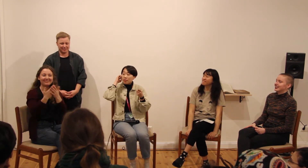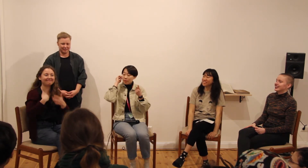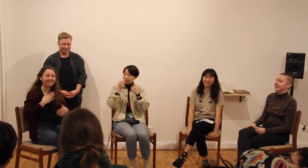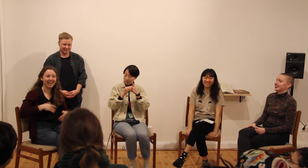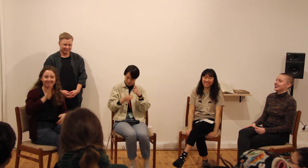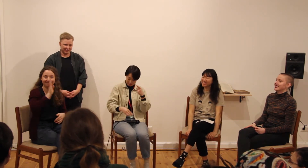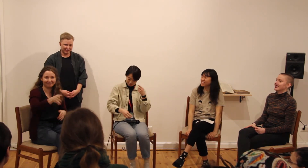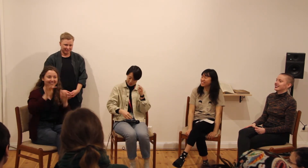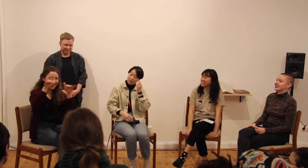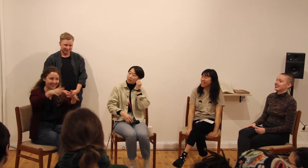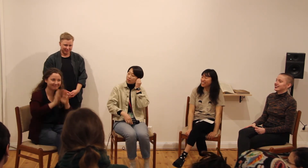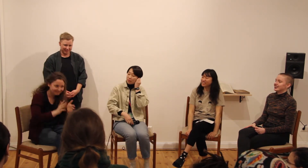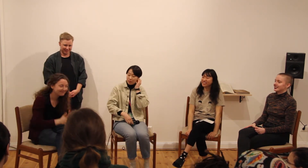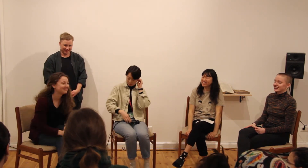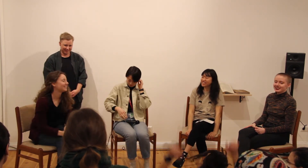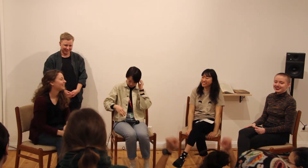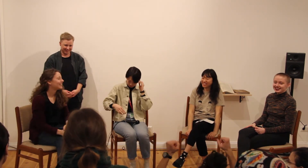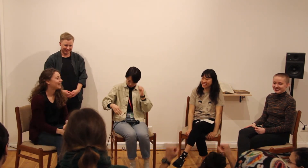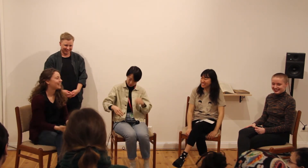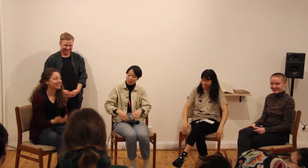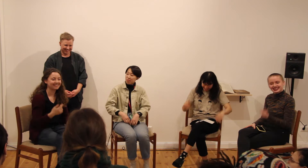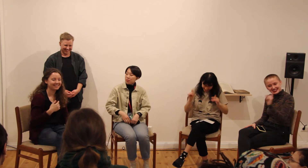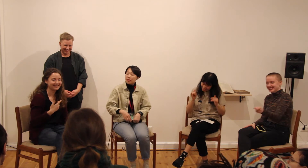Es sind ja ziemlich viele Taube hier deswegen würde ich gerne direkt gebärden.